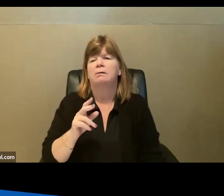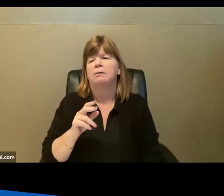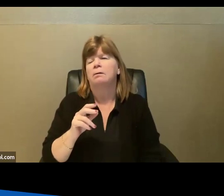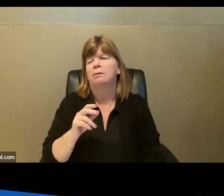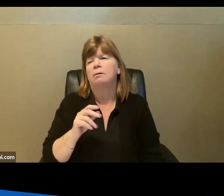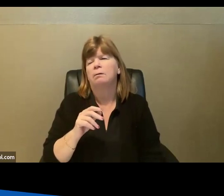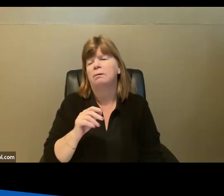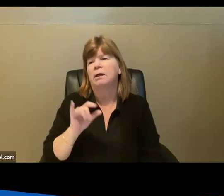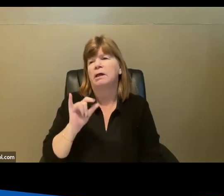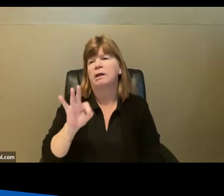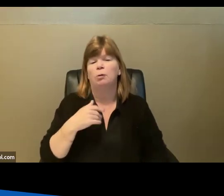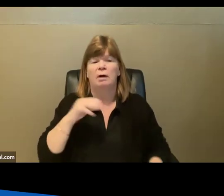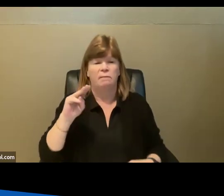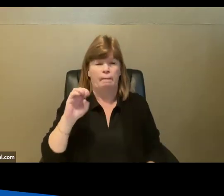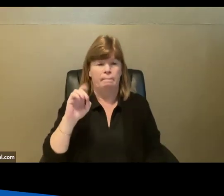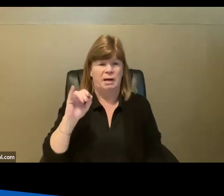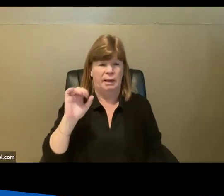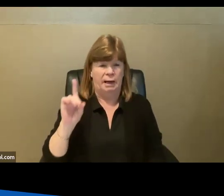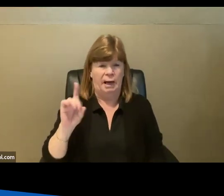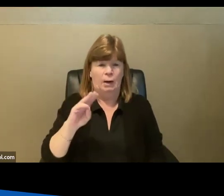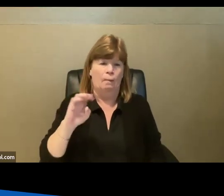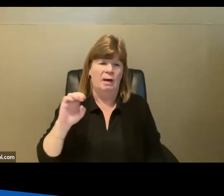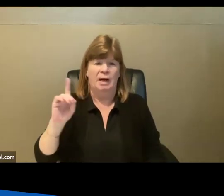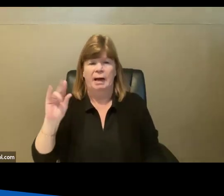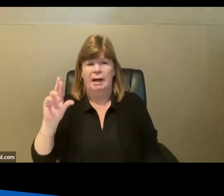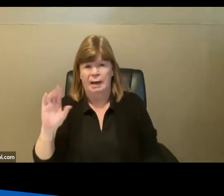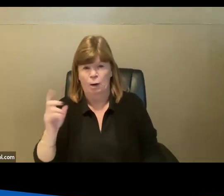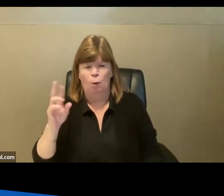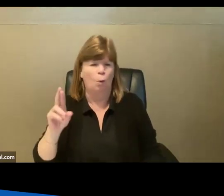Si tienes Medicaid, si tienes Medicare, o si tienes un seguro de pago privado.